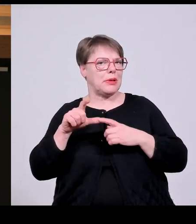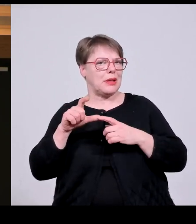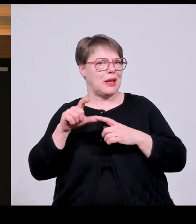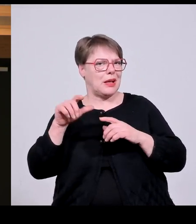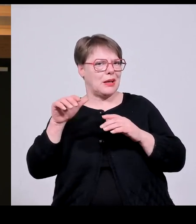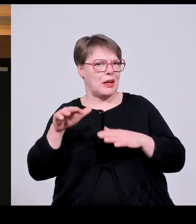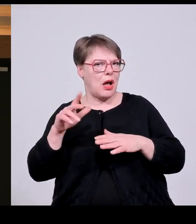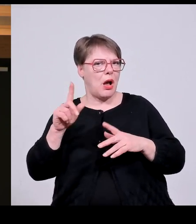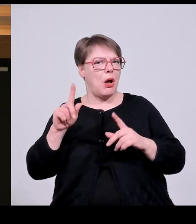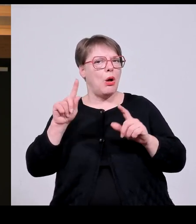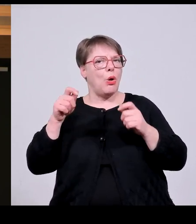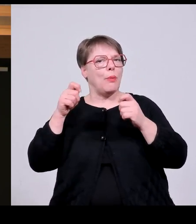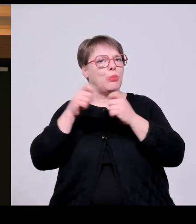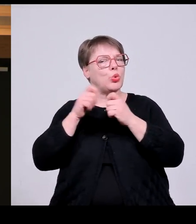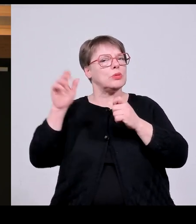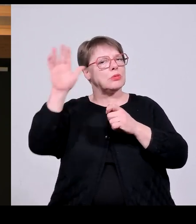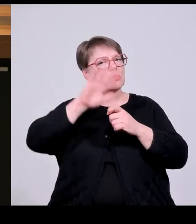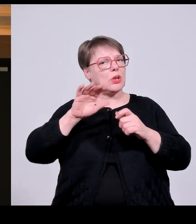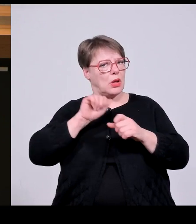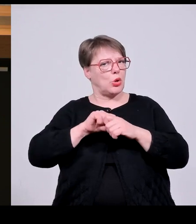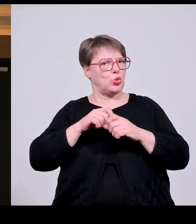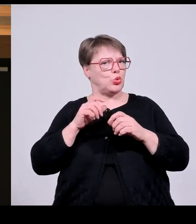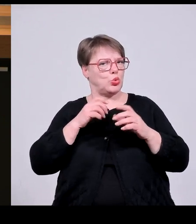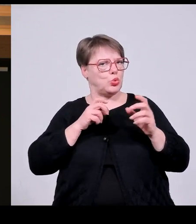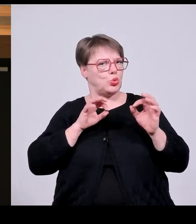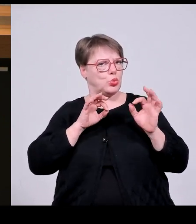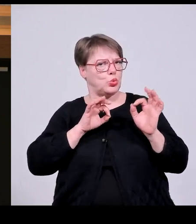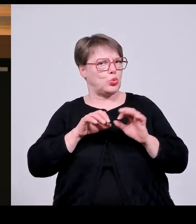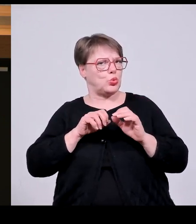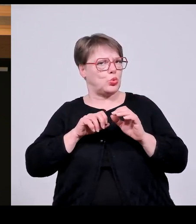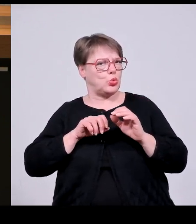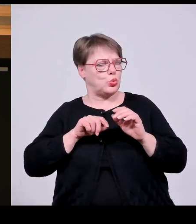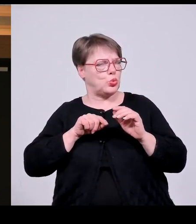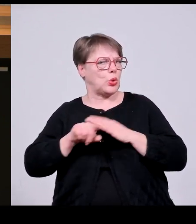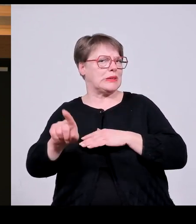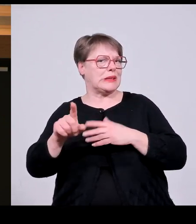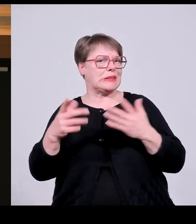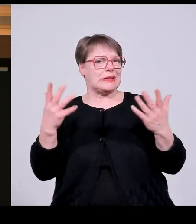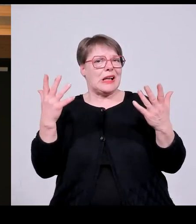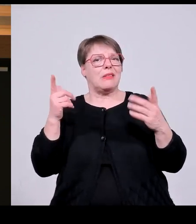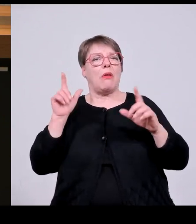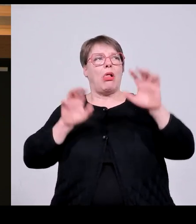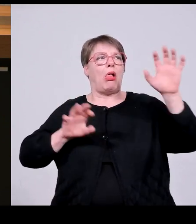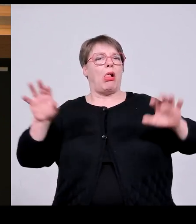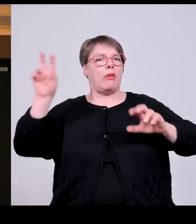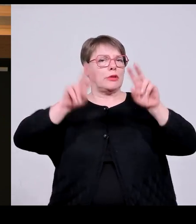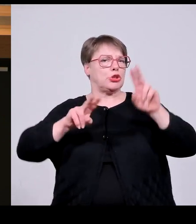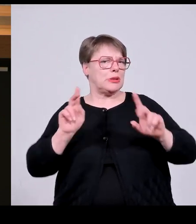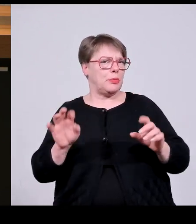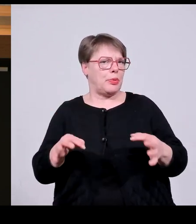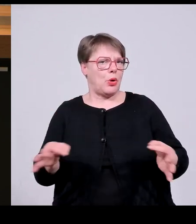Bundesgesundheitsminister einen gemeinsamen einstimmigen Beschluss der GMK der Gesundheitsministerkonfz